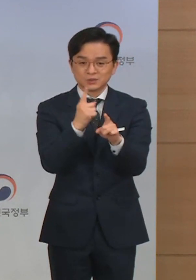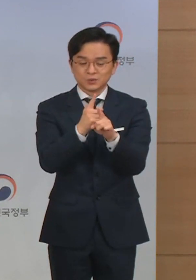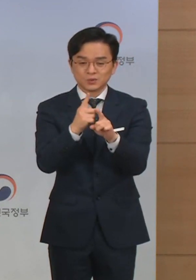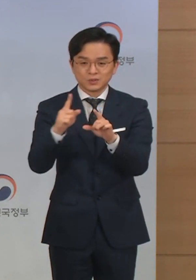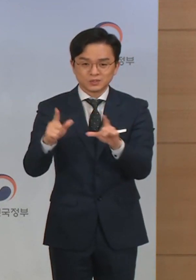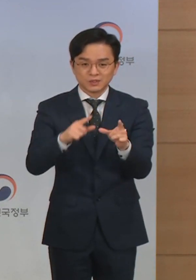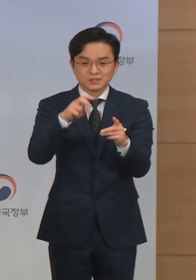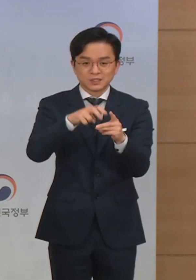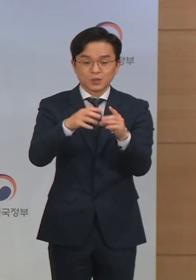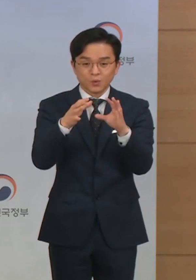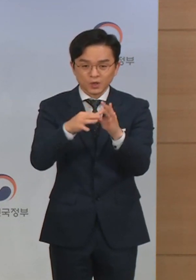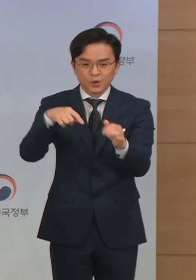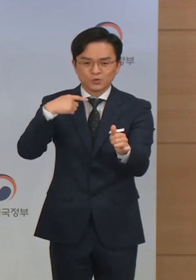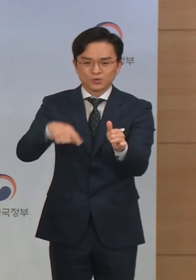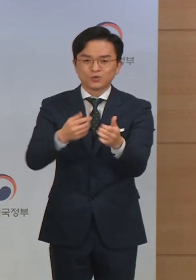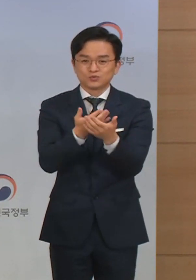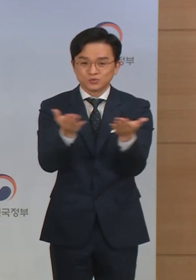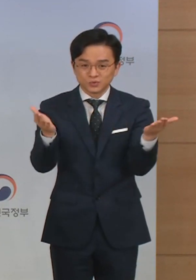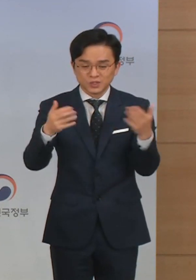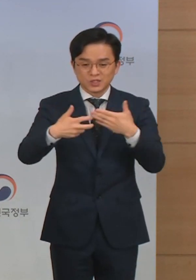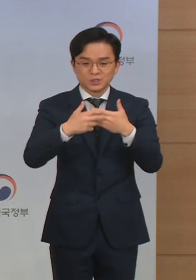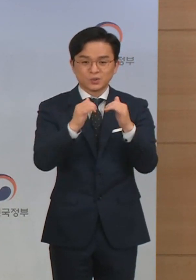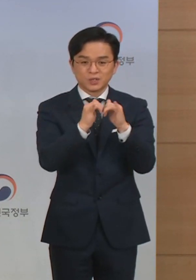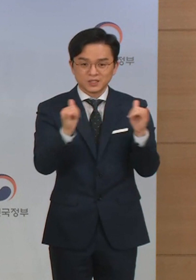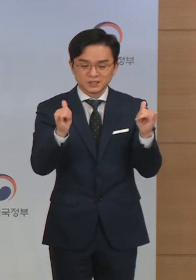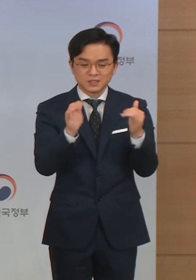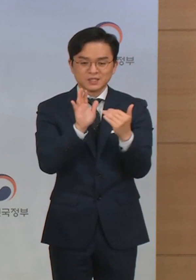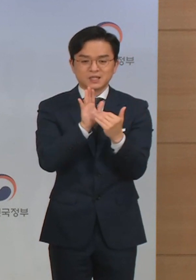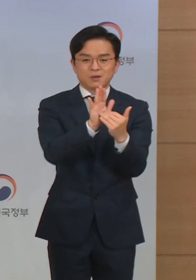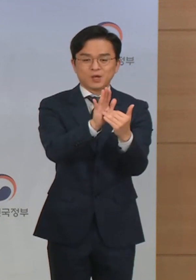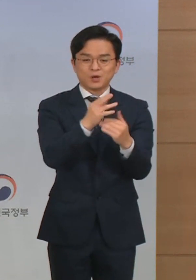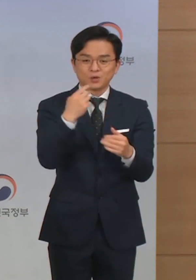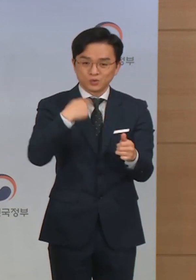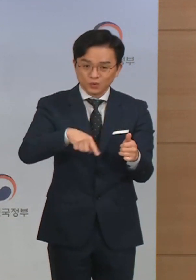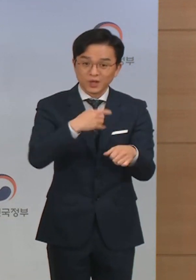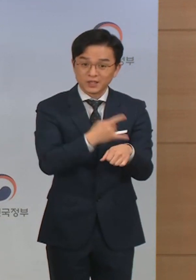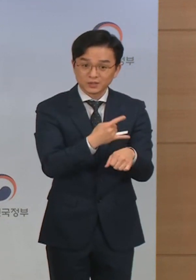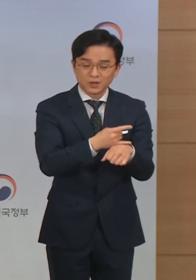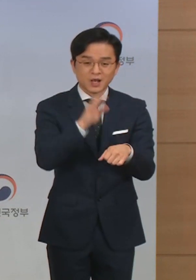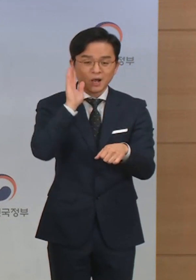실시하고 의료인 대상의 감염 예방 교육을 실시하여 보수 기억으로 인정하는 방안에